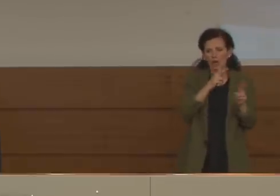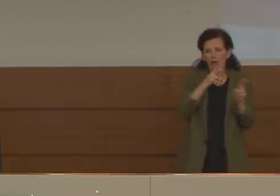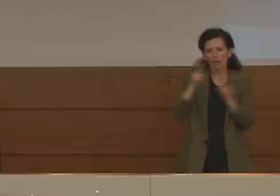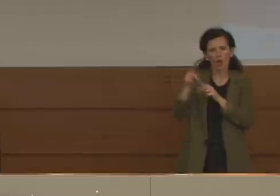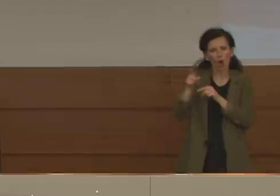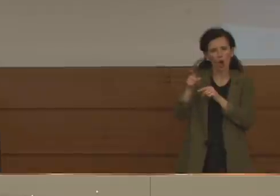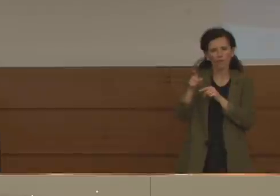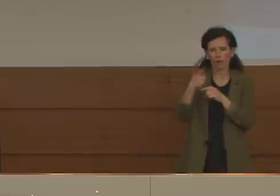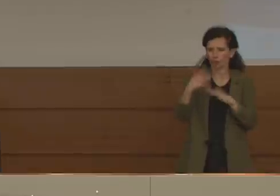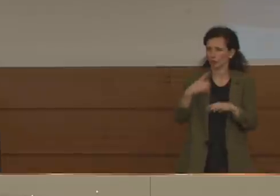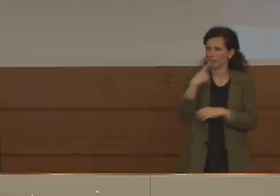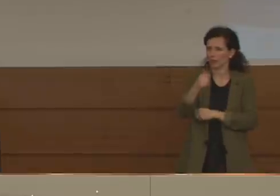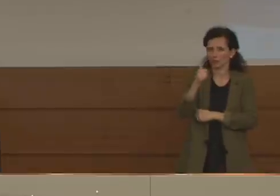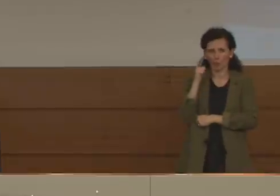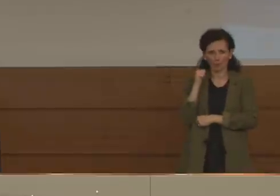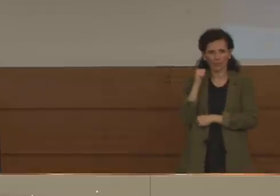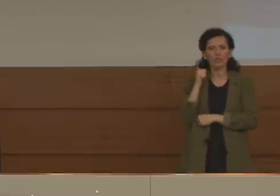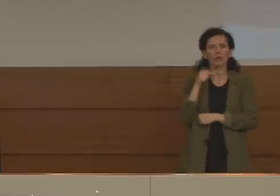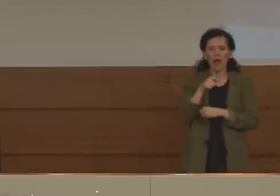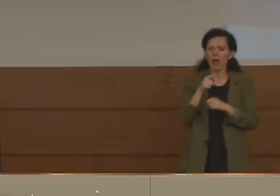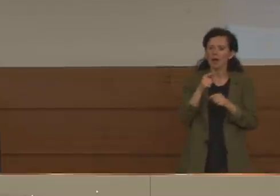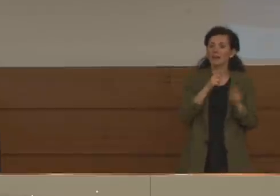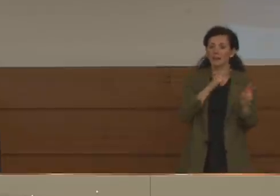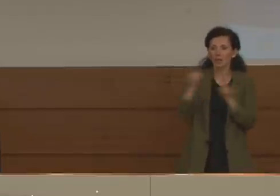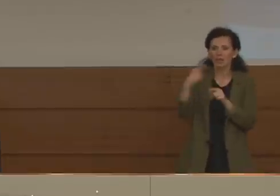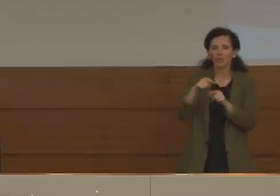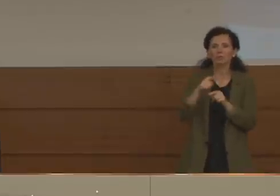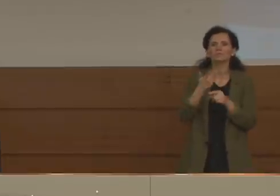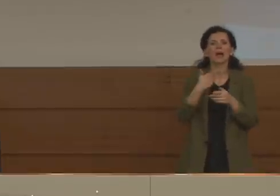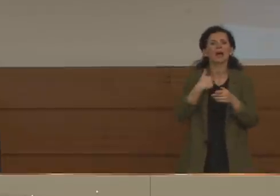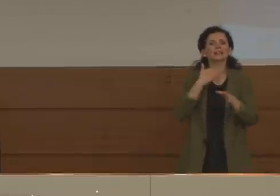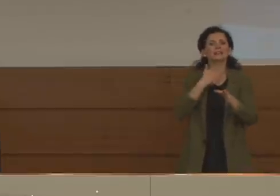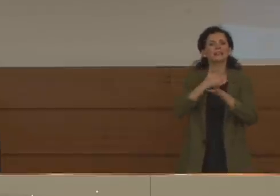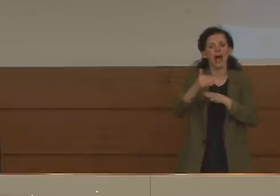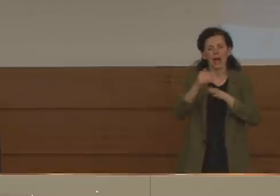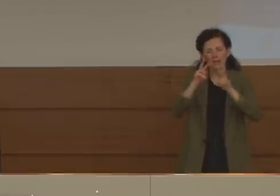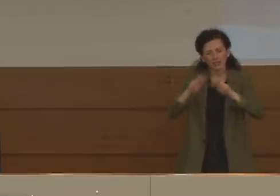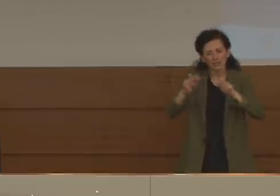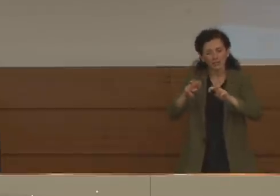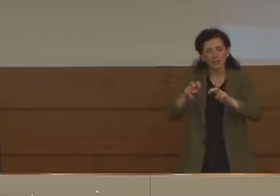E allora sapere questo vuol dire che il medico di medicina generale ha